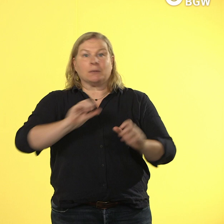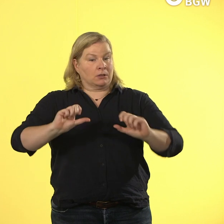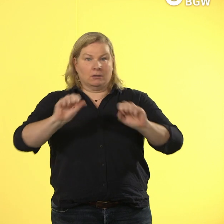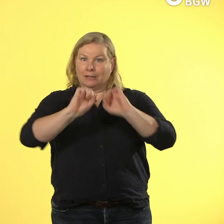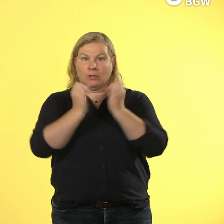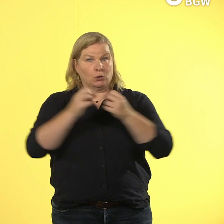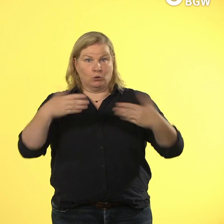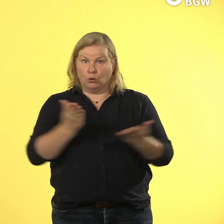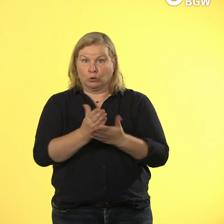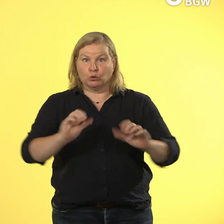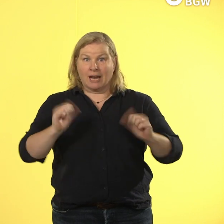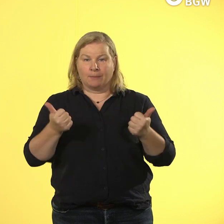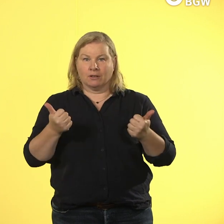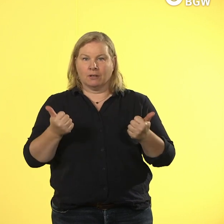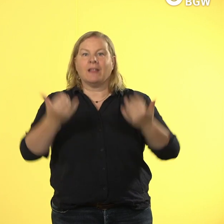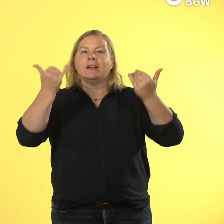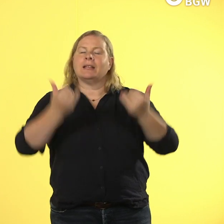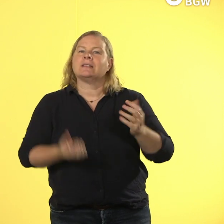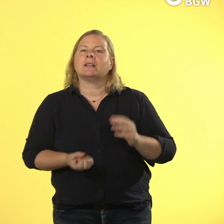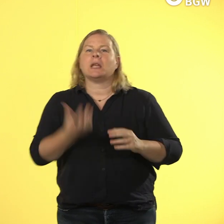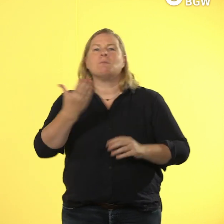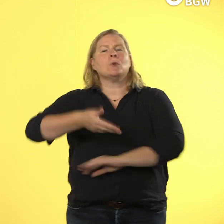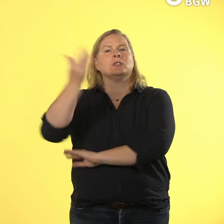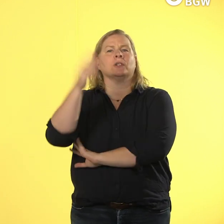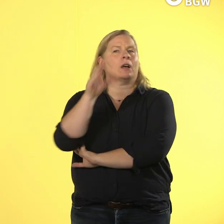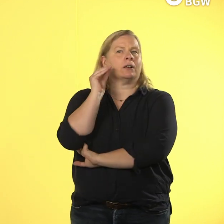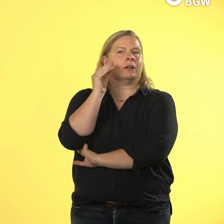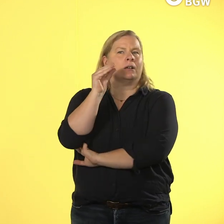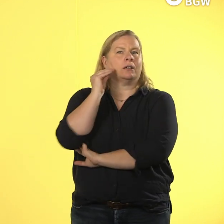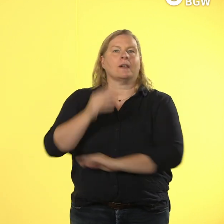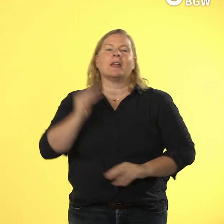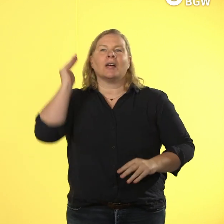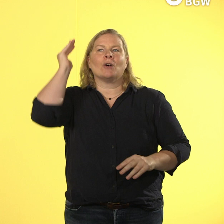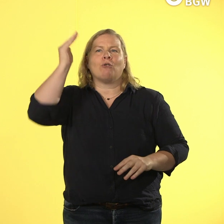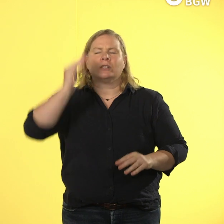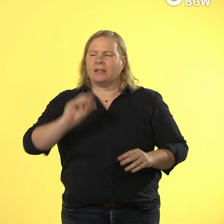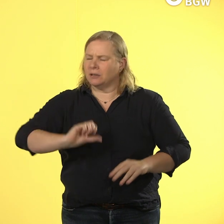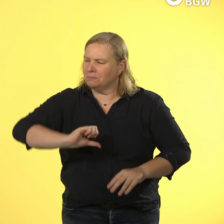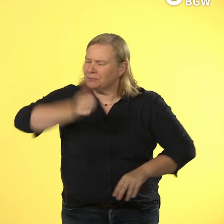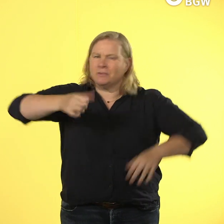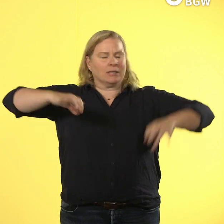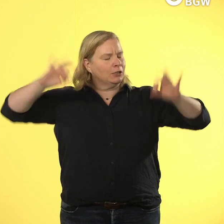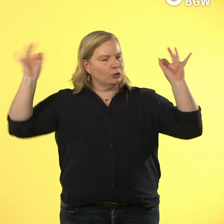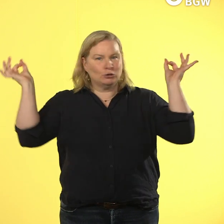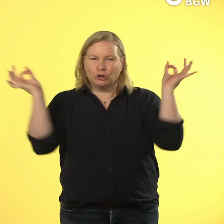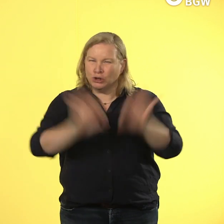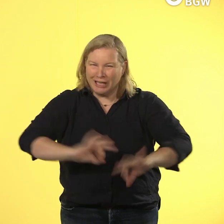was wäre denn das Worst-Case-Szenario, was Sie jetzt machen müssten? Ohne das bei Ihnen zu bewerten.